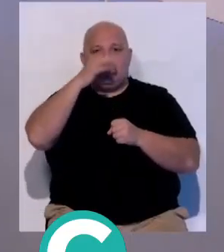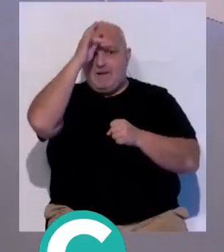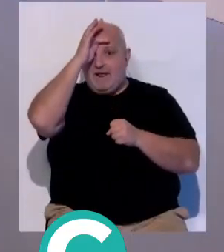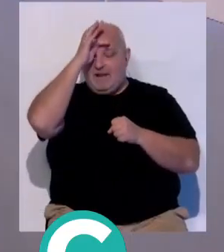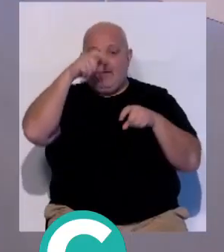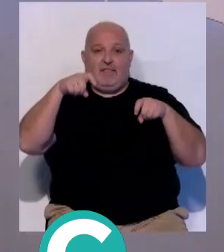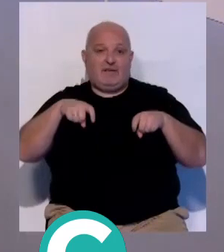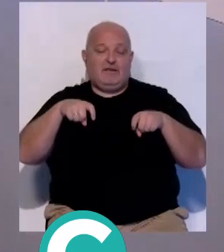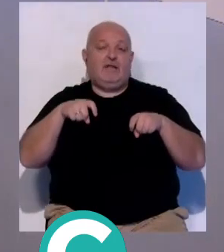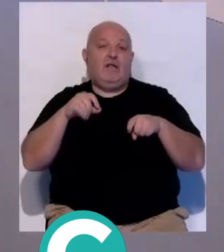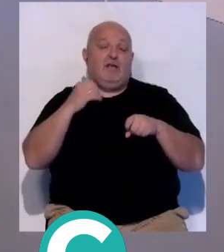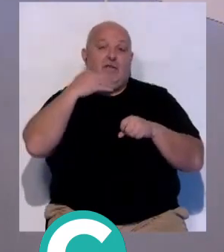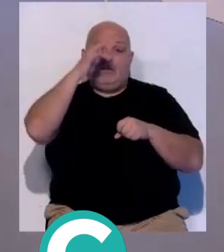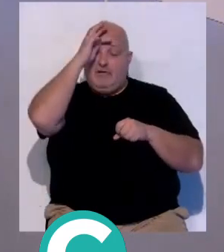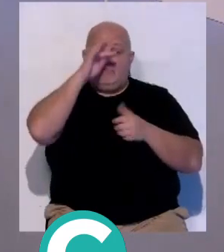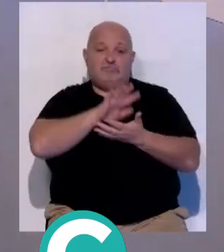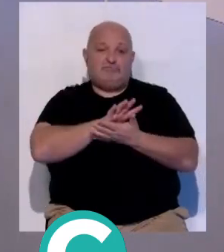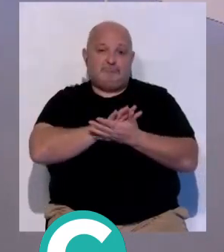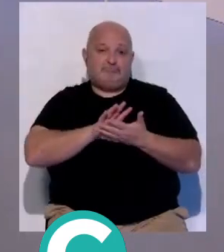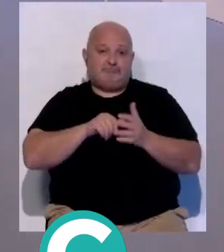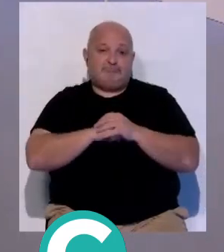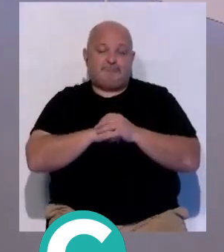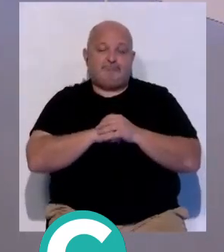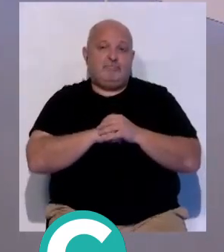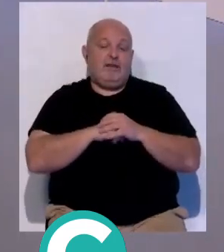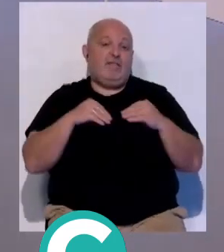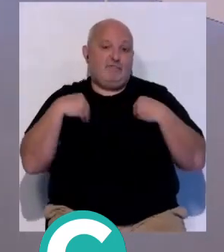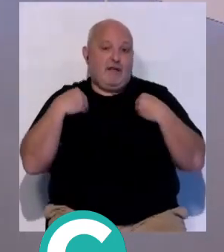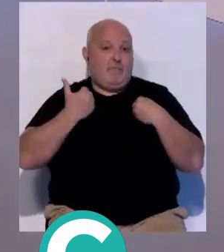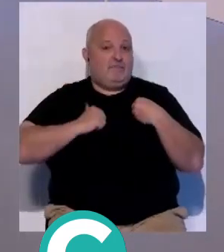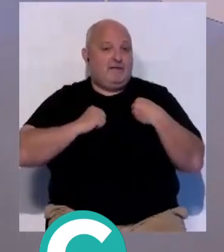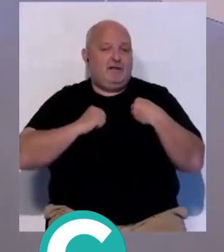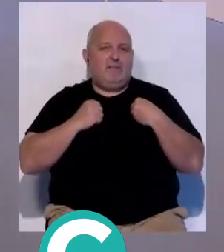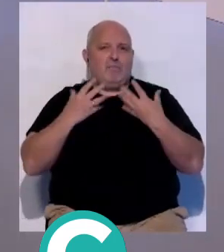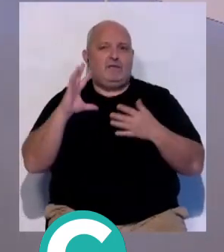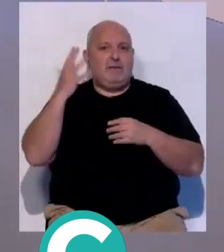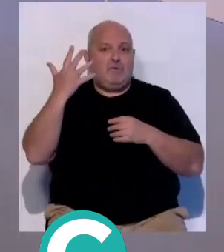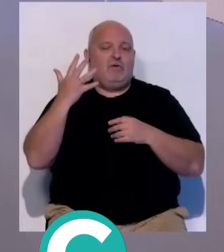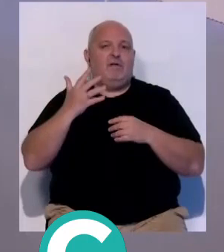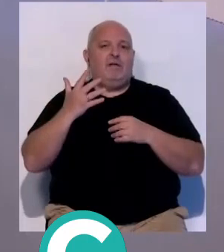semana tenemos un fin de semana tranquilo vamos a disfrutarlo con muy buen tiempo y con la esperanza